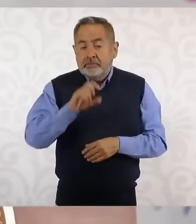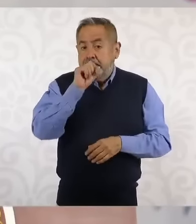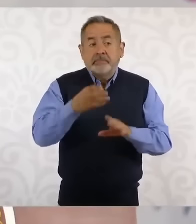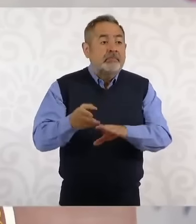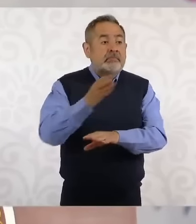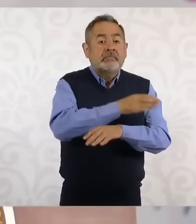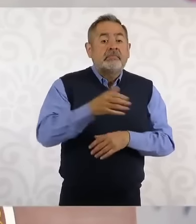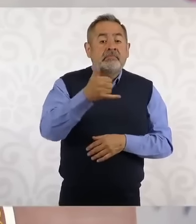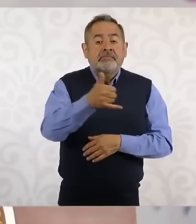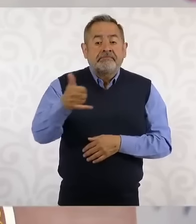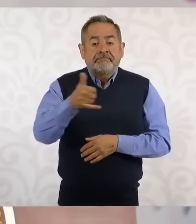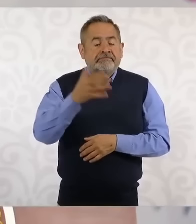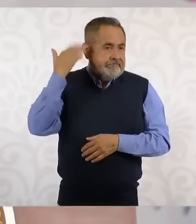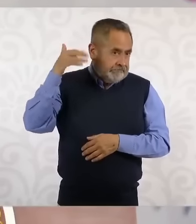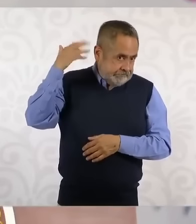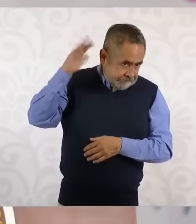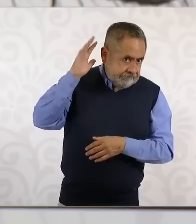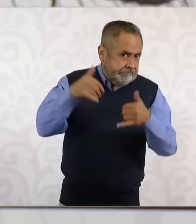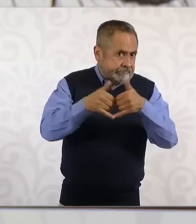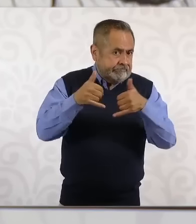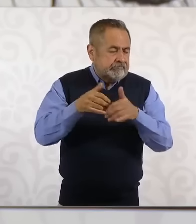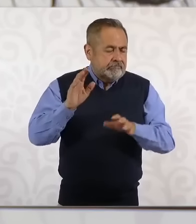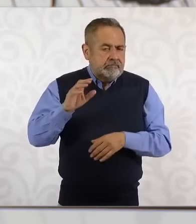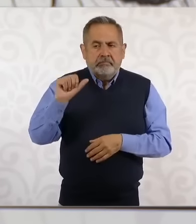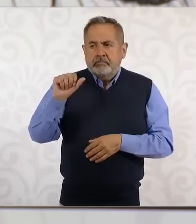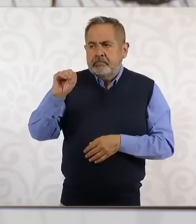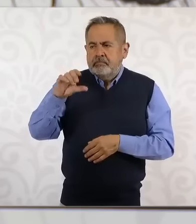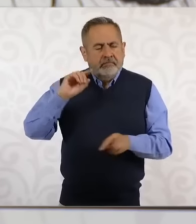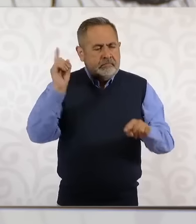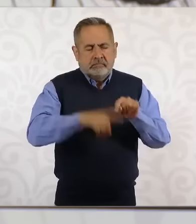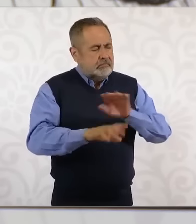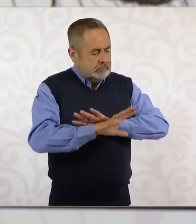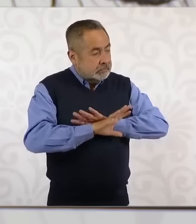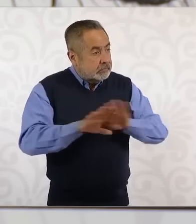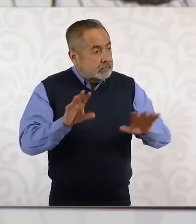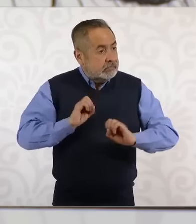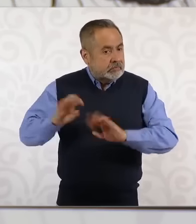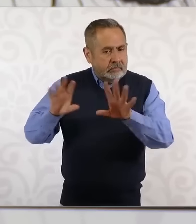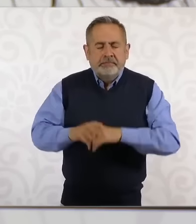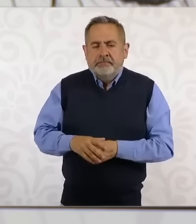el sexenio de López Obrador. Eh, en este caso no había desaparecido. Cuando nos dimos cuenta,